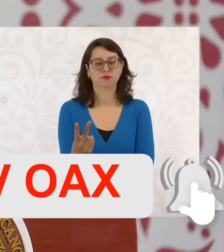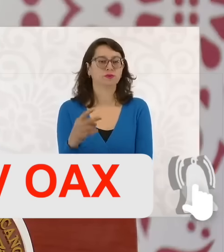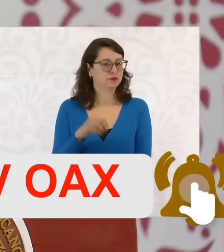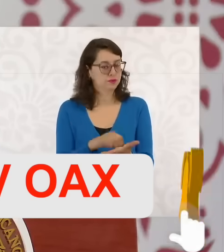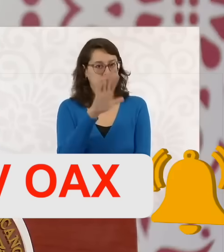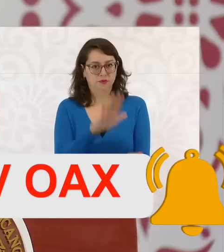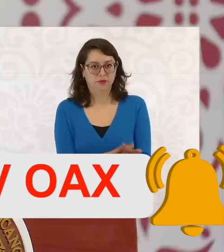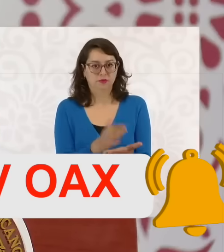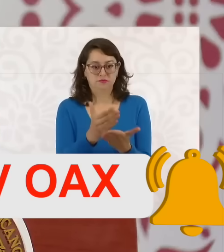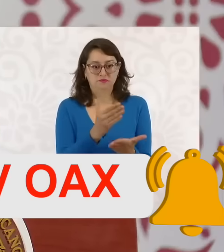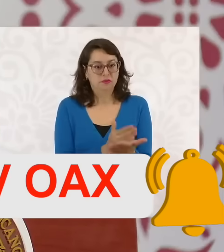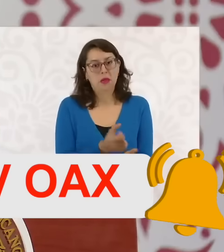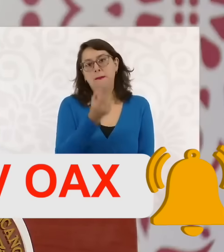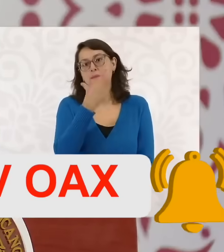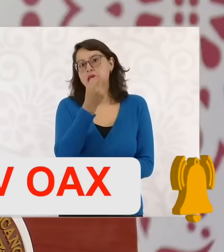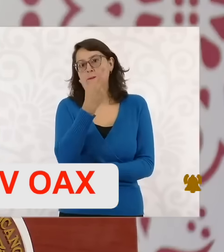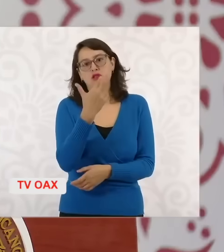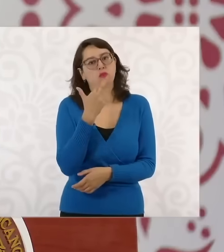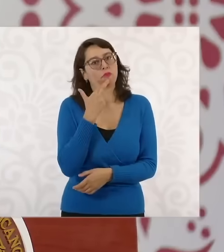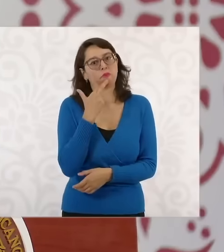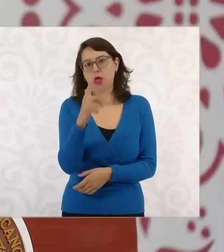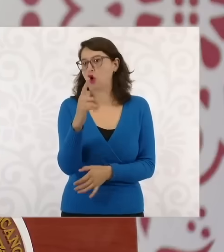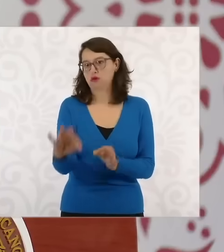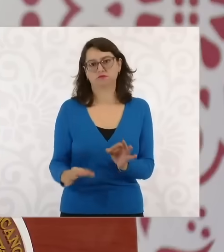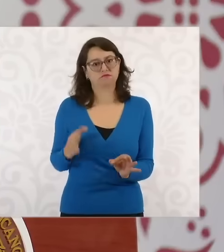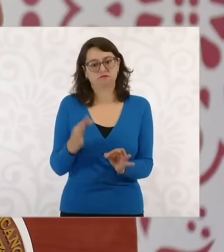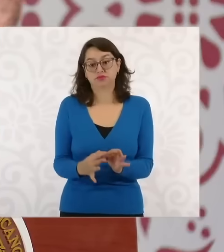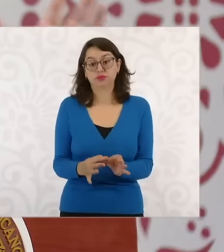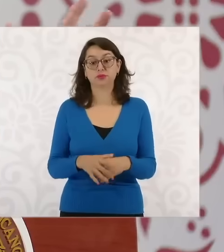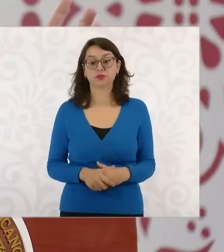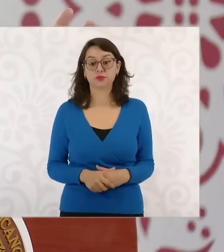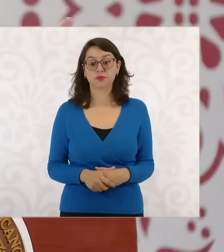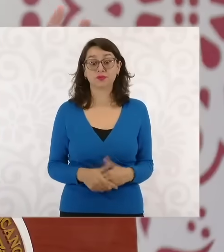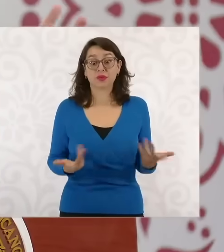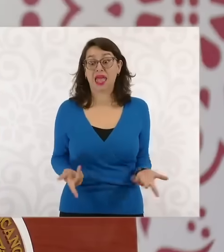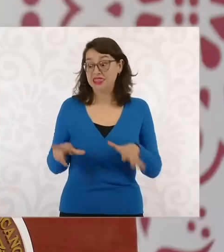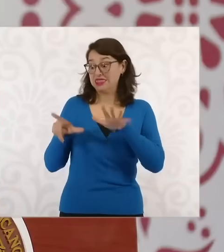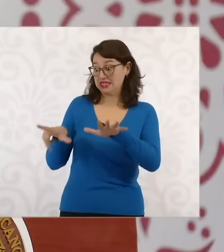que son los mejores para tratar esta enfermedad. Haber 17 antihipertensivos también genera mucha